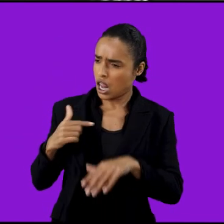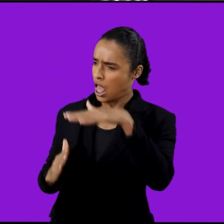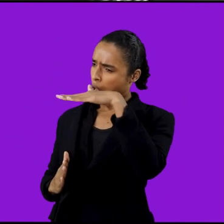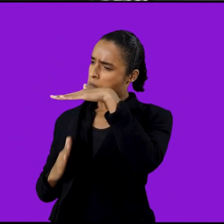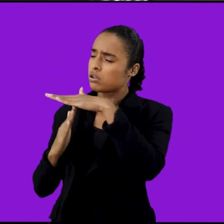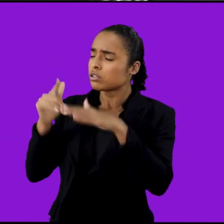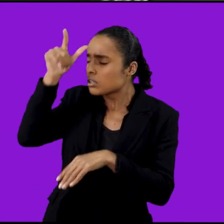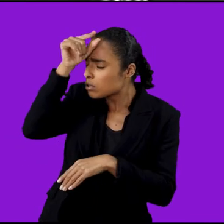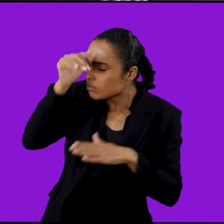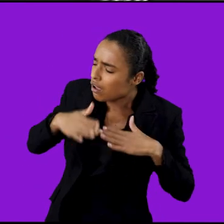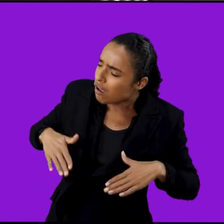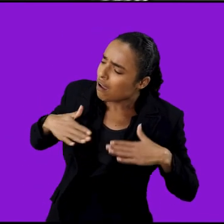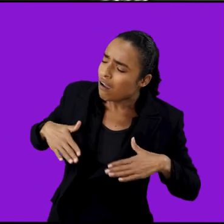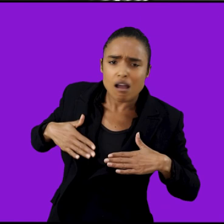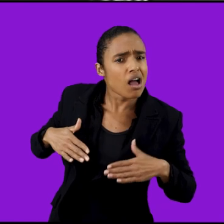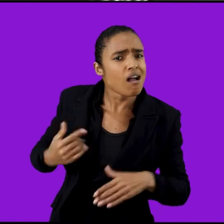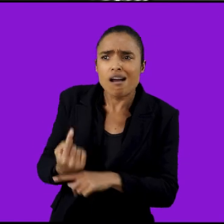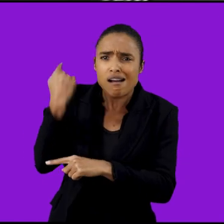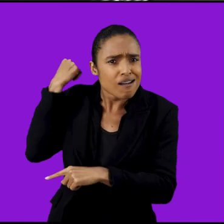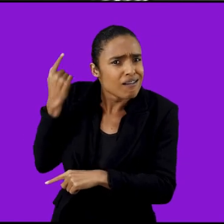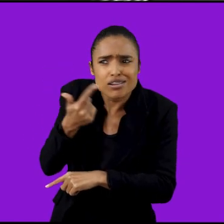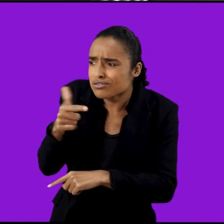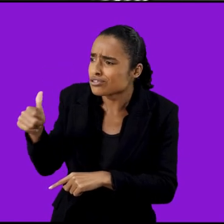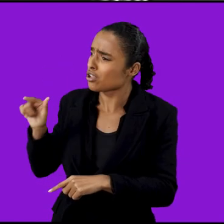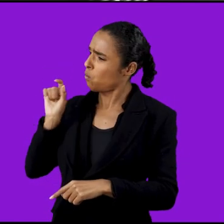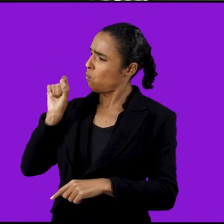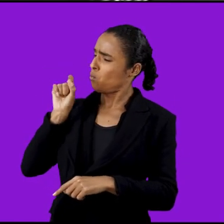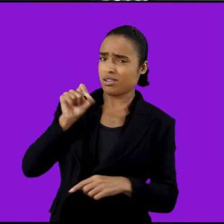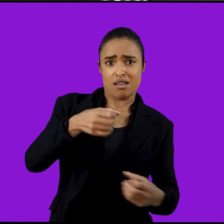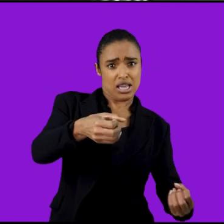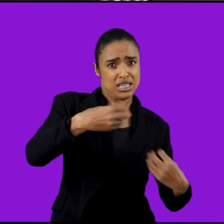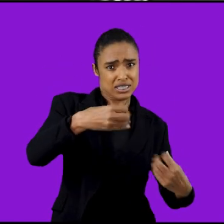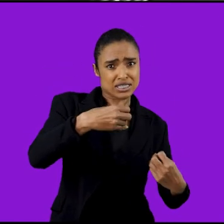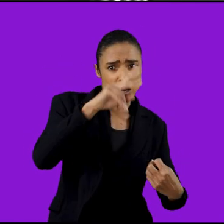da pausa, sabe? Não tinha, então, falar de letramento racial. Isso é coisa Nova.